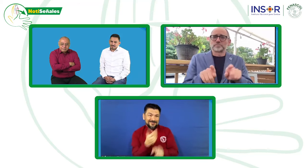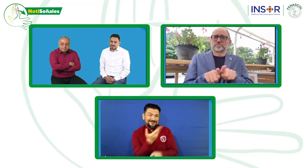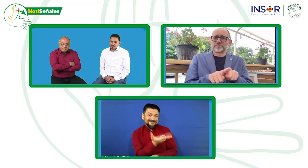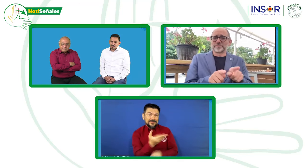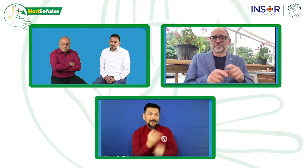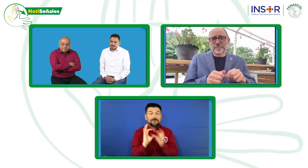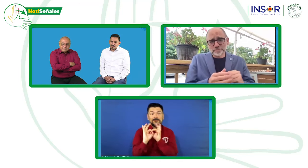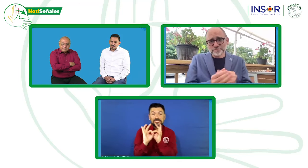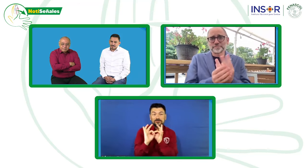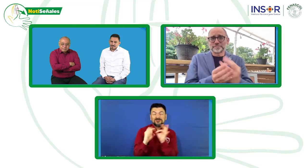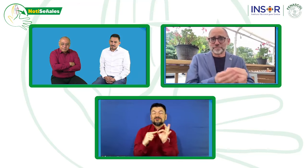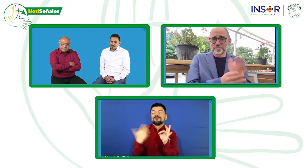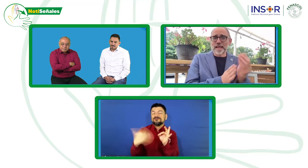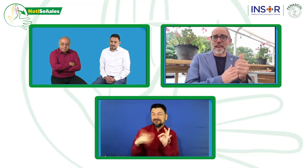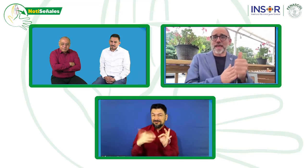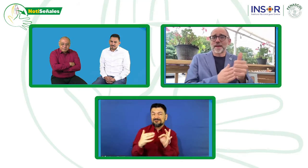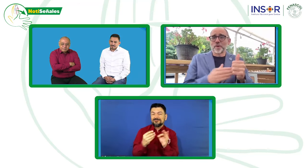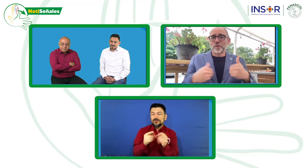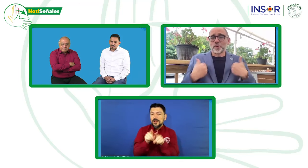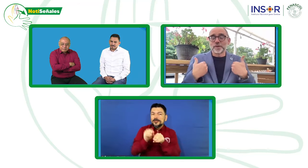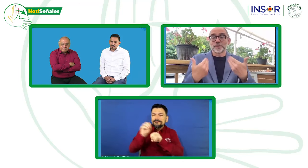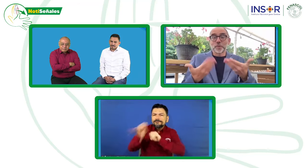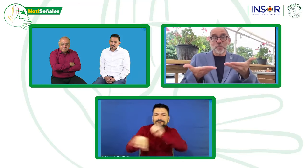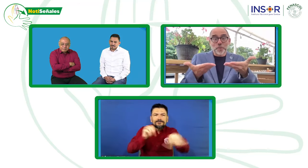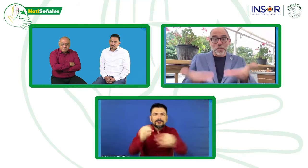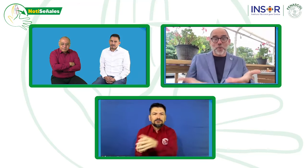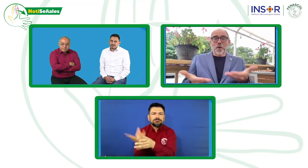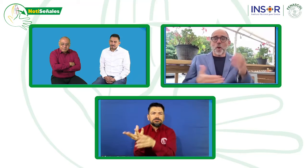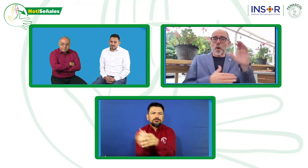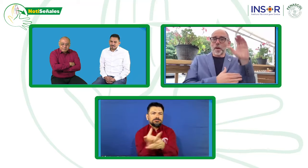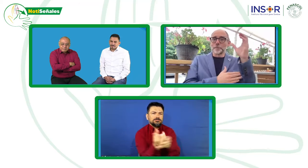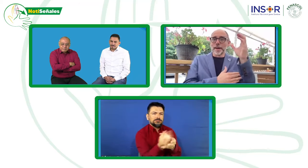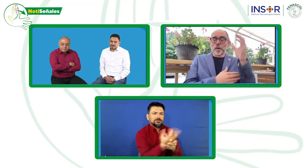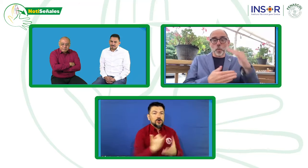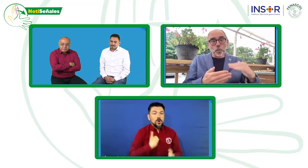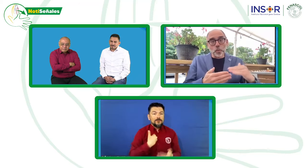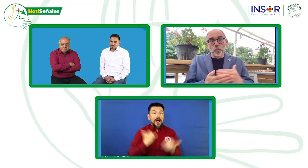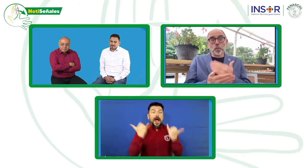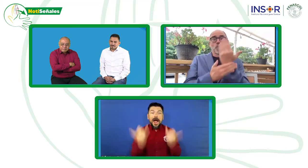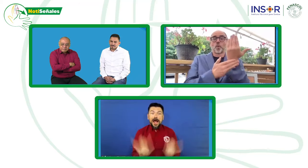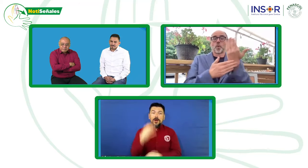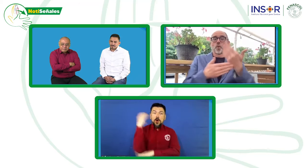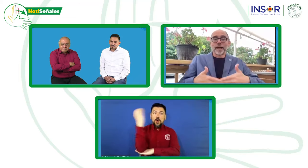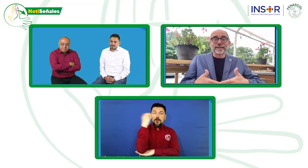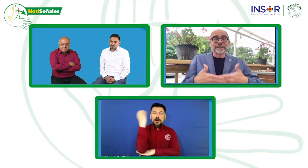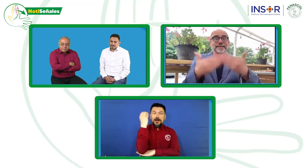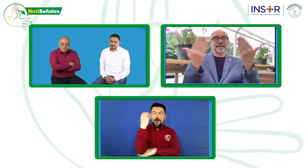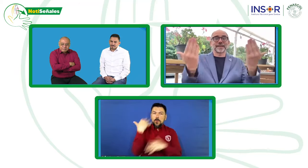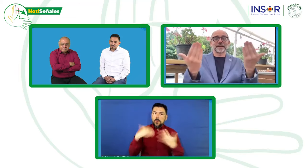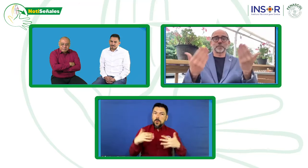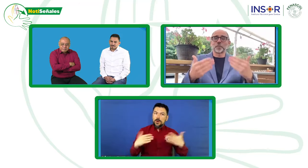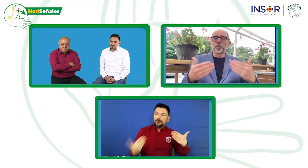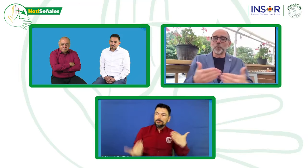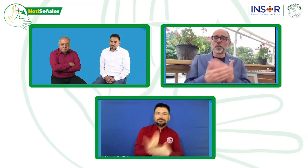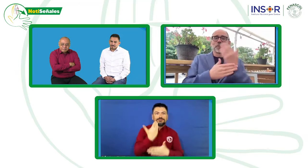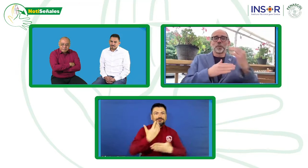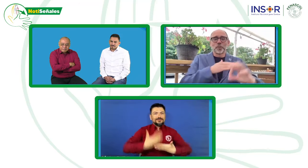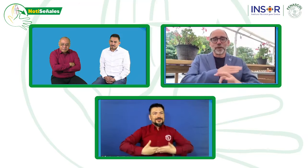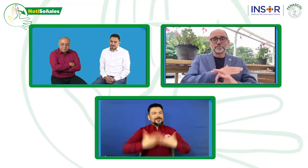que efectivamente estos liderazgos se den para que florezcan estos liderazgos.